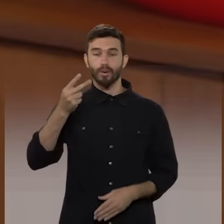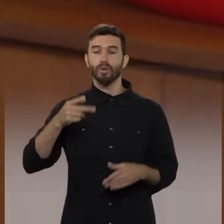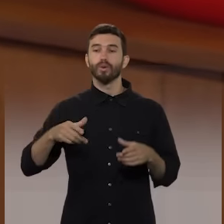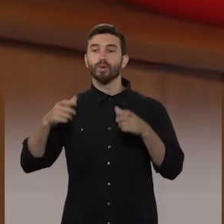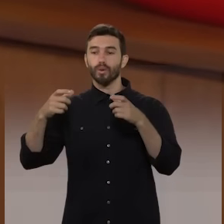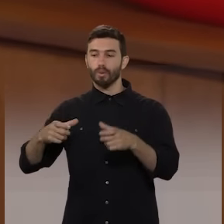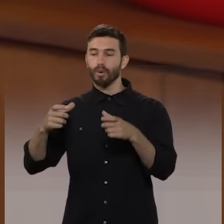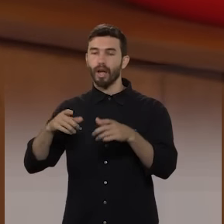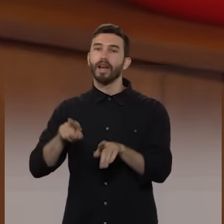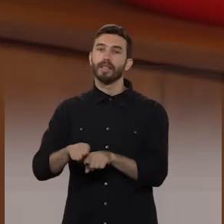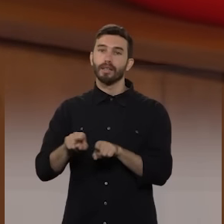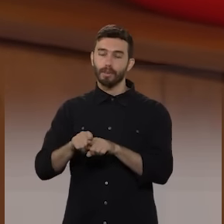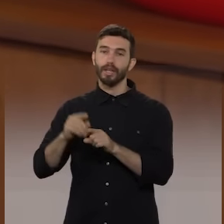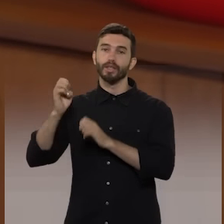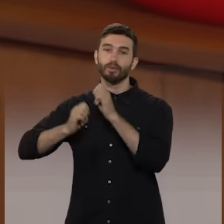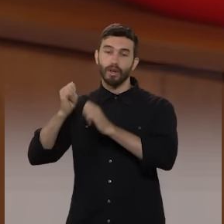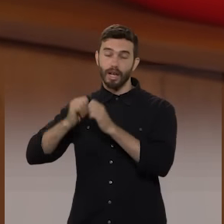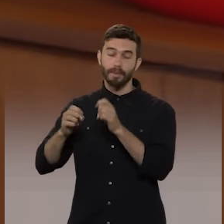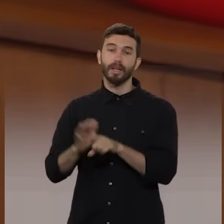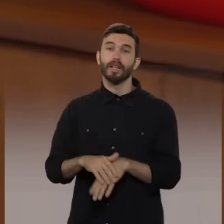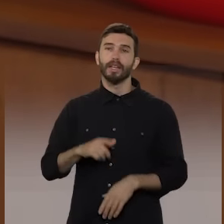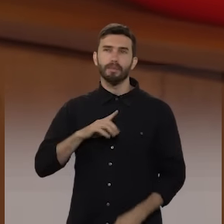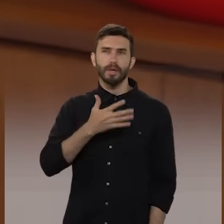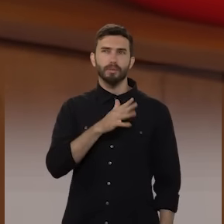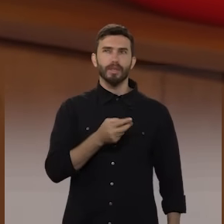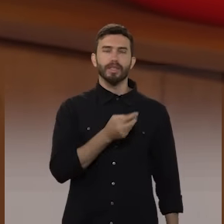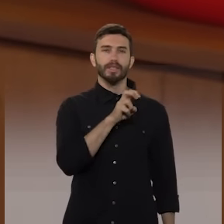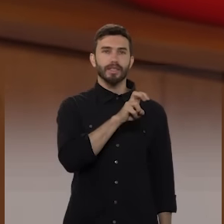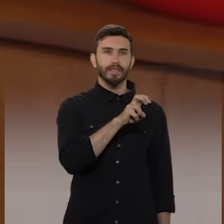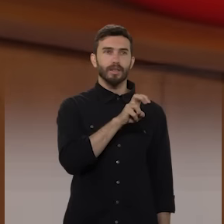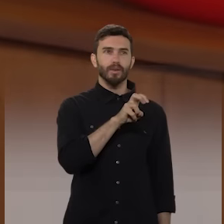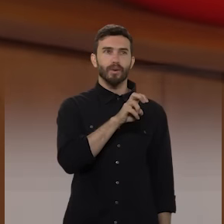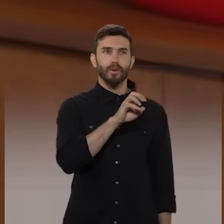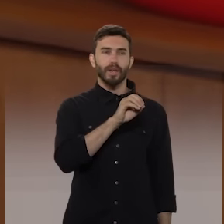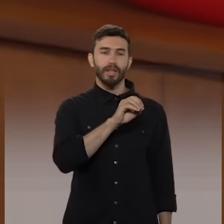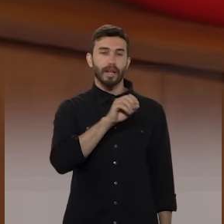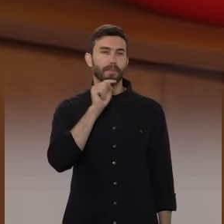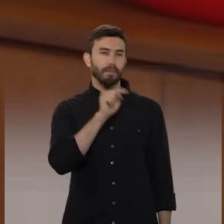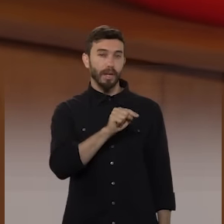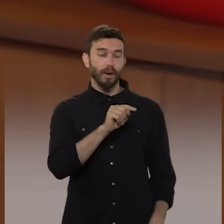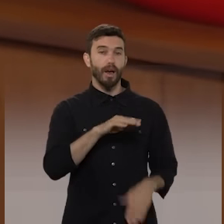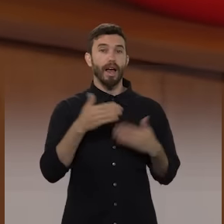nossa planta produzia ali em torno de 50 mil toneladas, pouco menos, passamos a produzir 90,